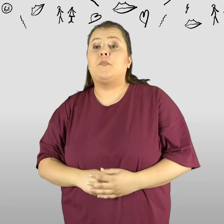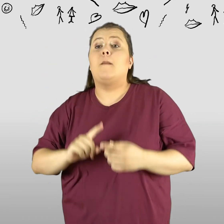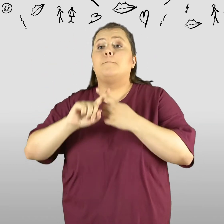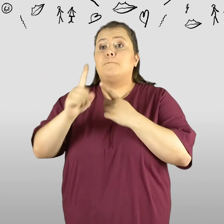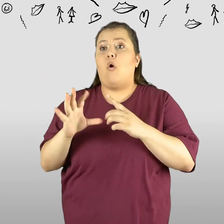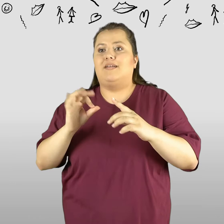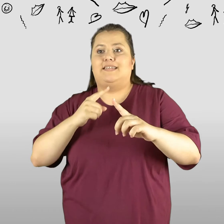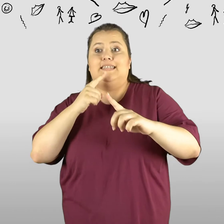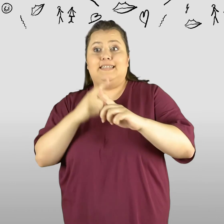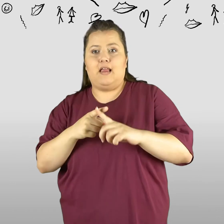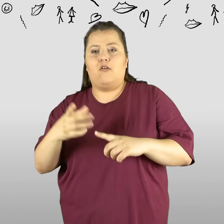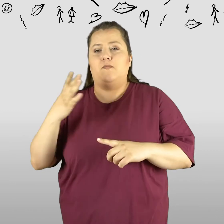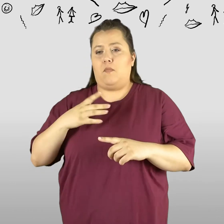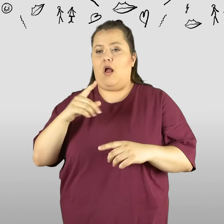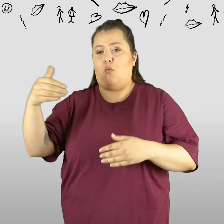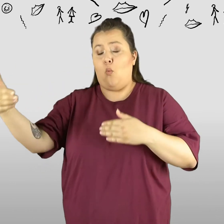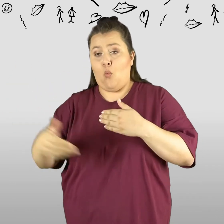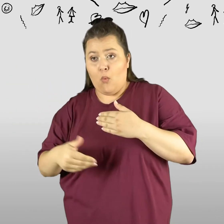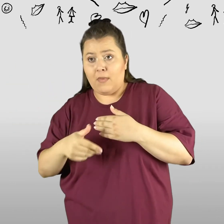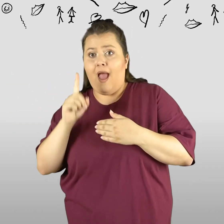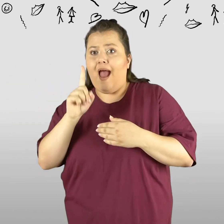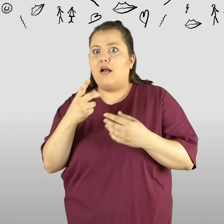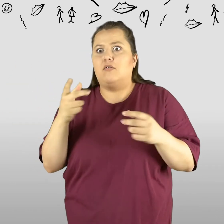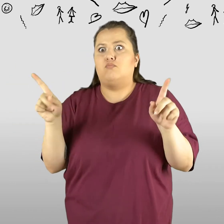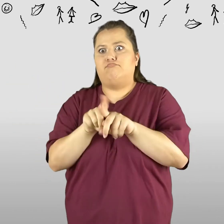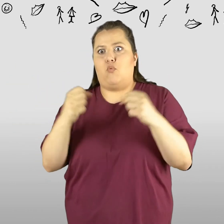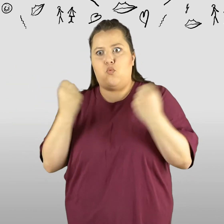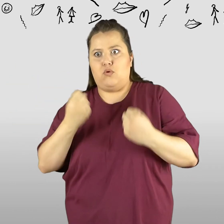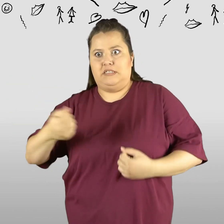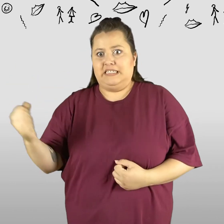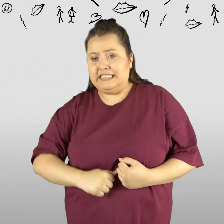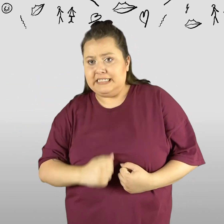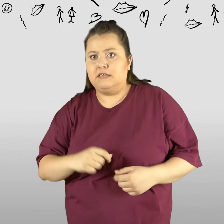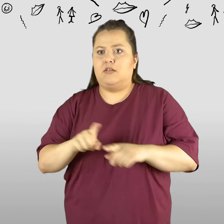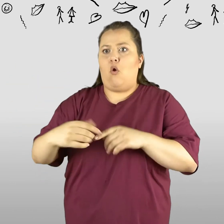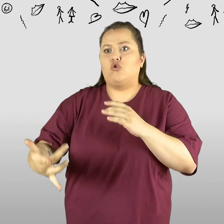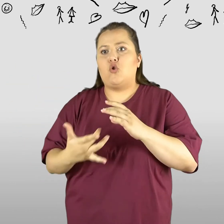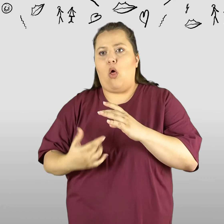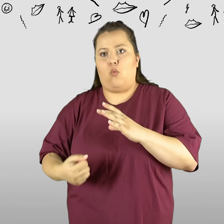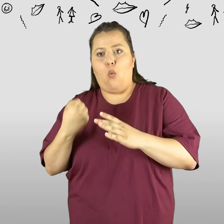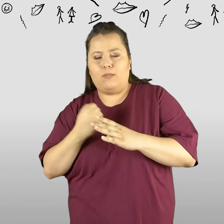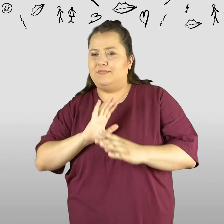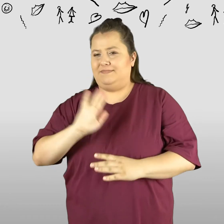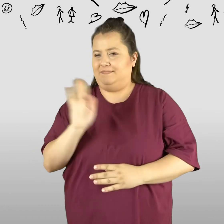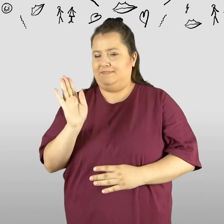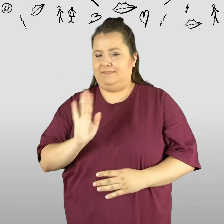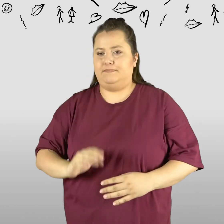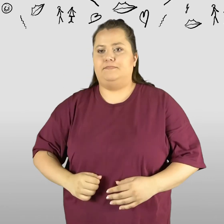Po seksie można się także delikatnie podmyć, ale nie trzeba się intensywnie szorować ani wymywać niczego ze środka ciała.